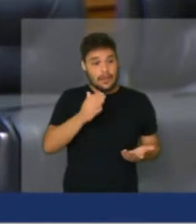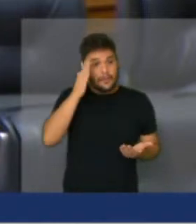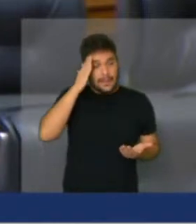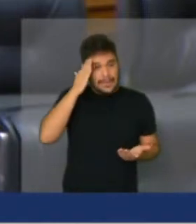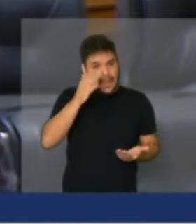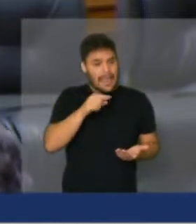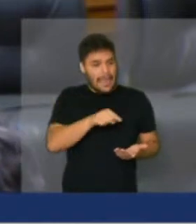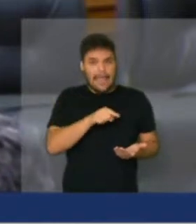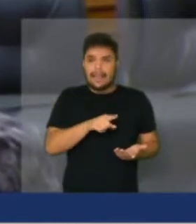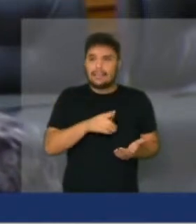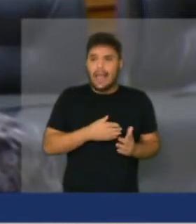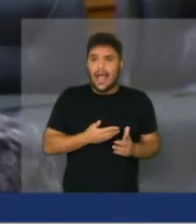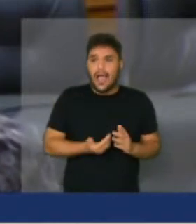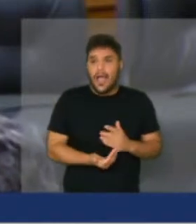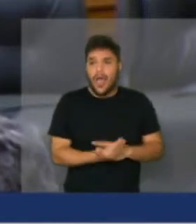ELE CONTROLA. DA POLÍTICA